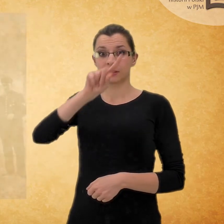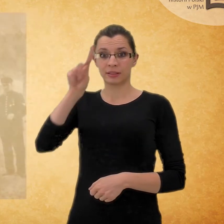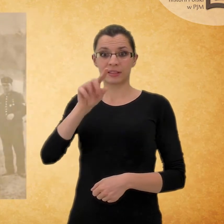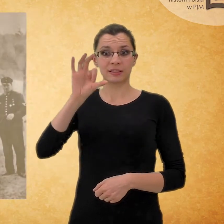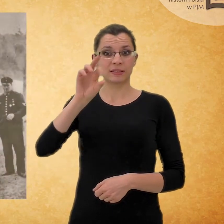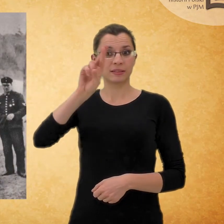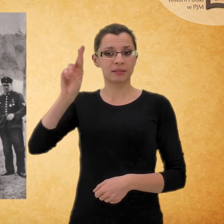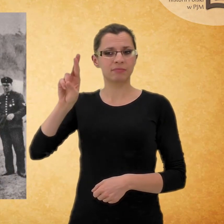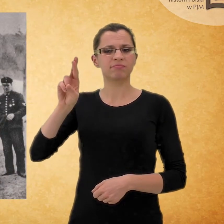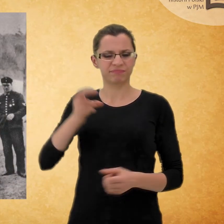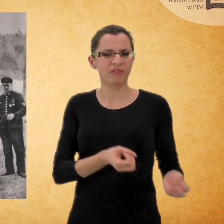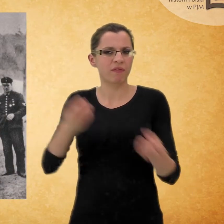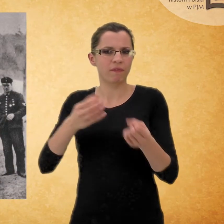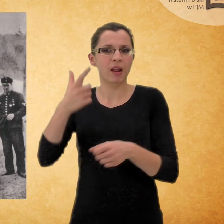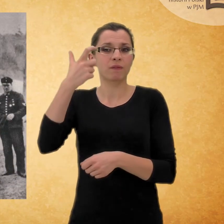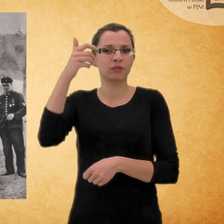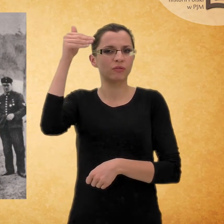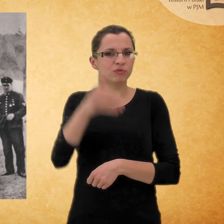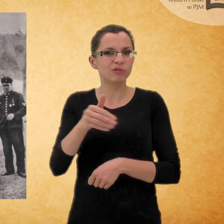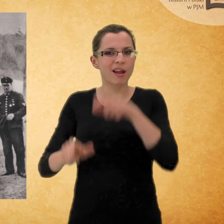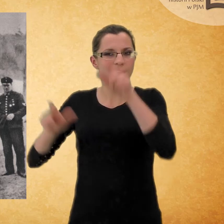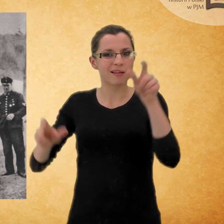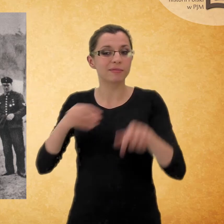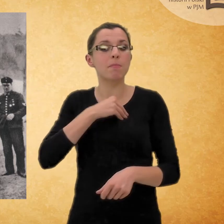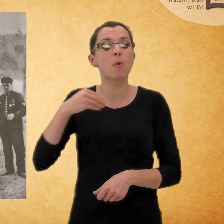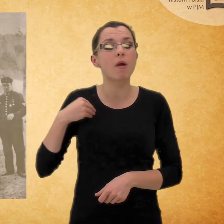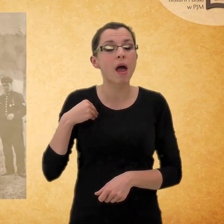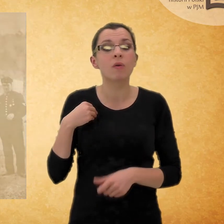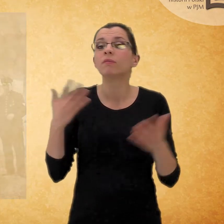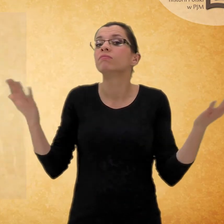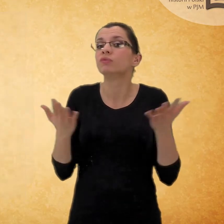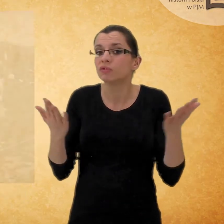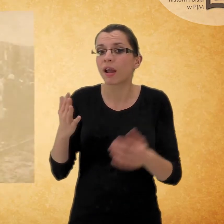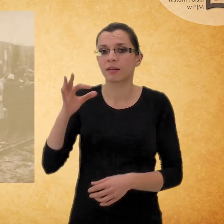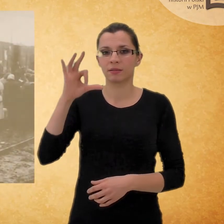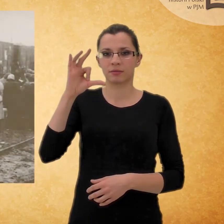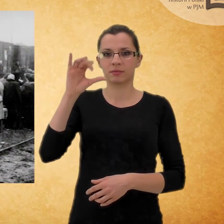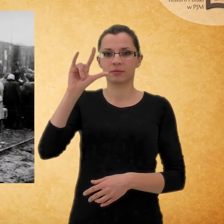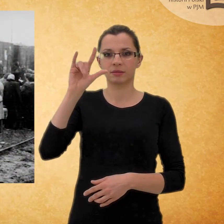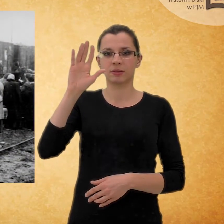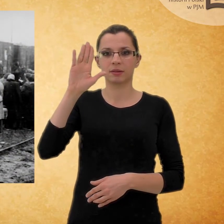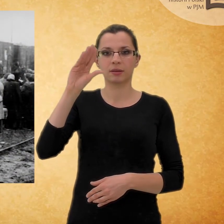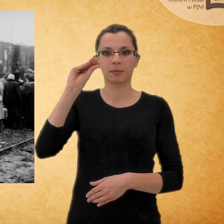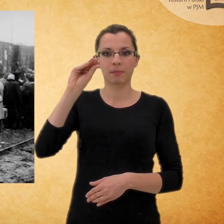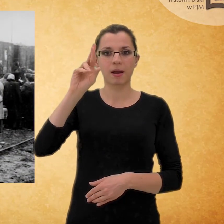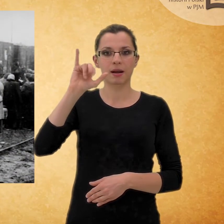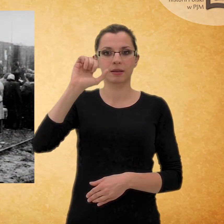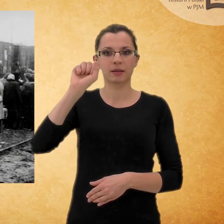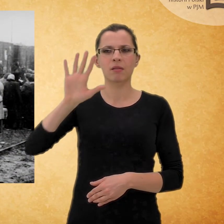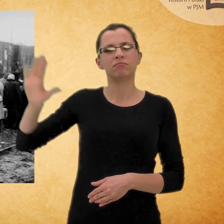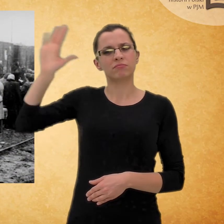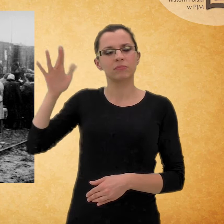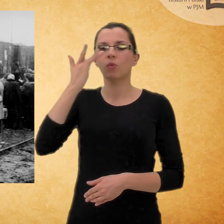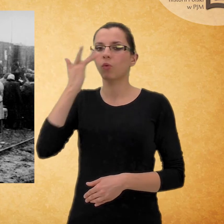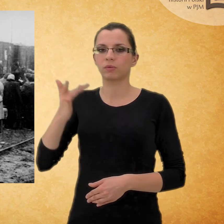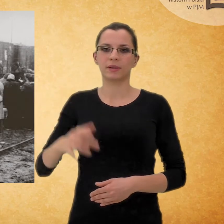Sowieci wywieźli ponad 200 tysięcy polskich obywateli na Syberię.